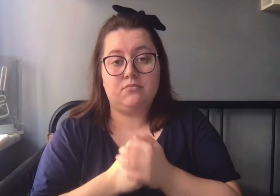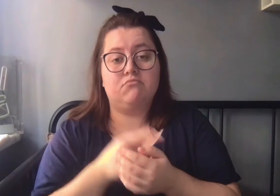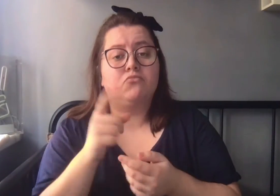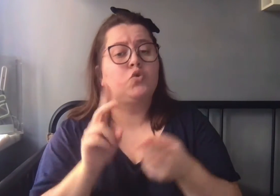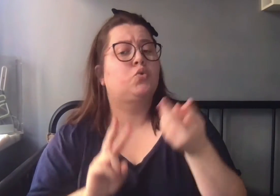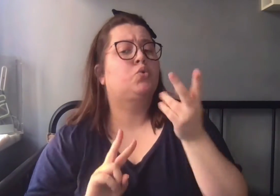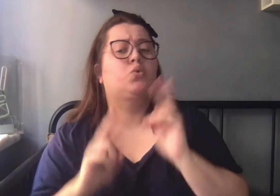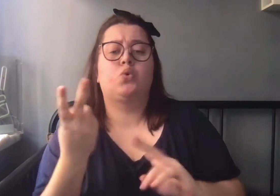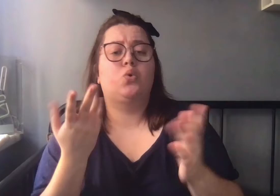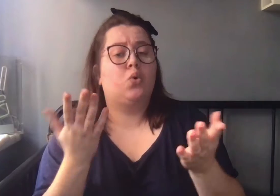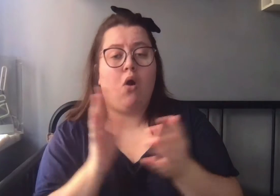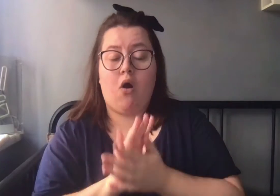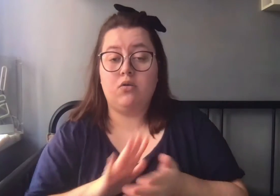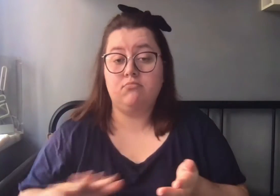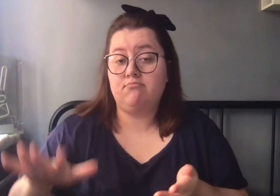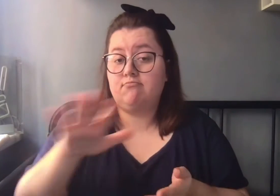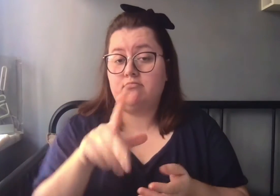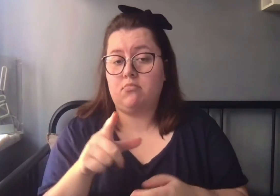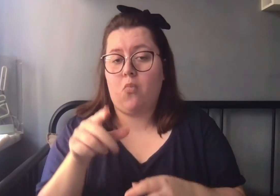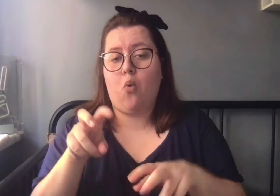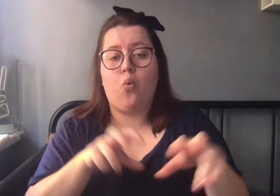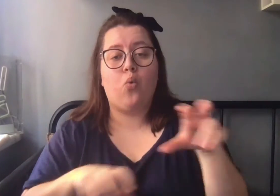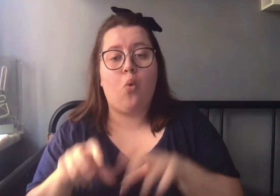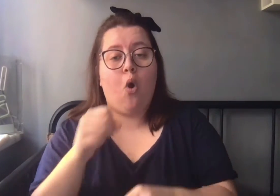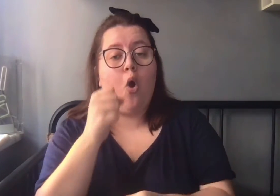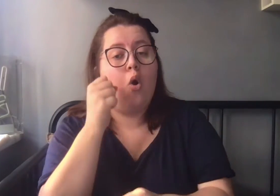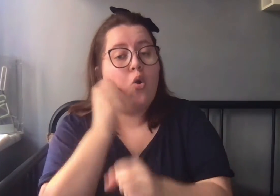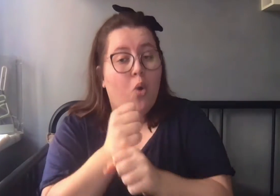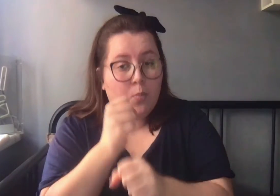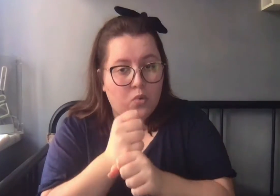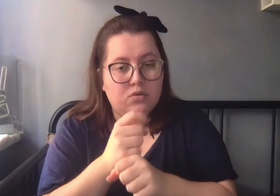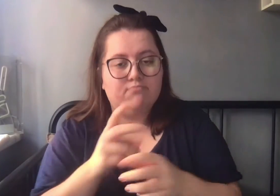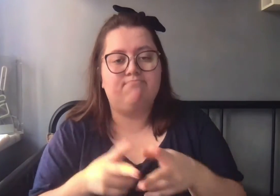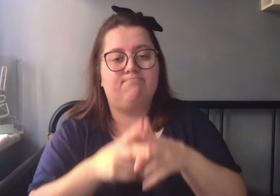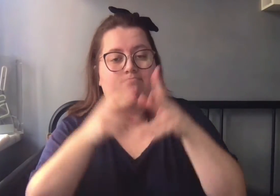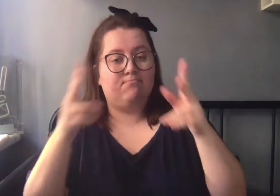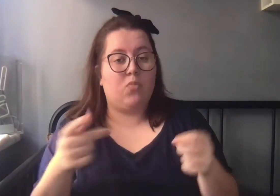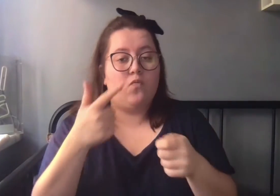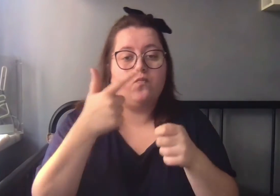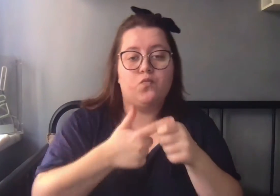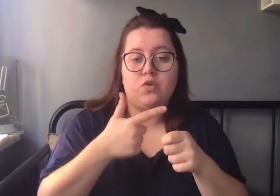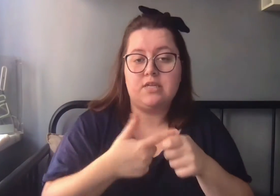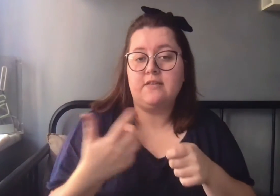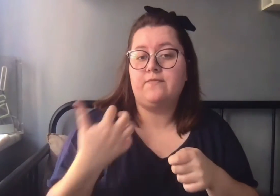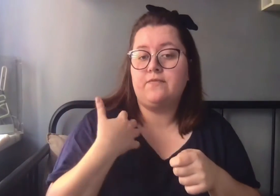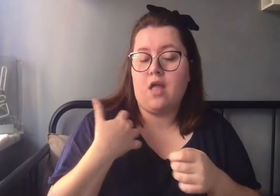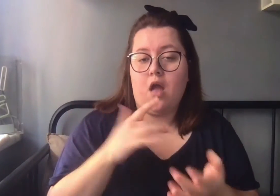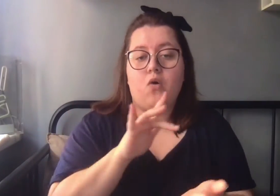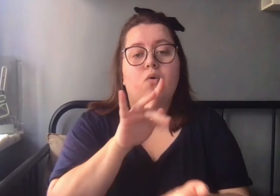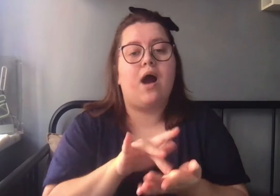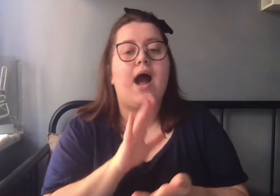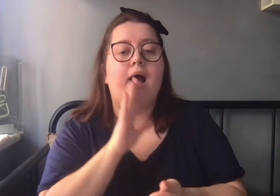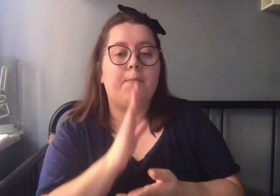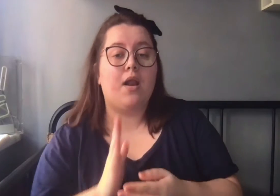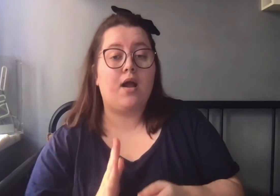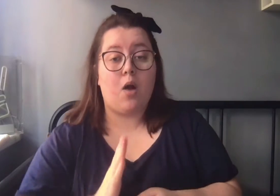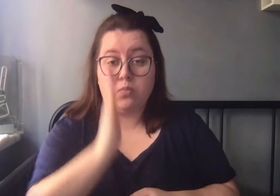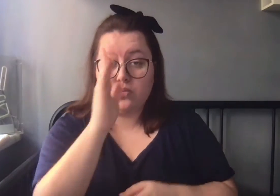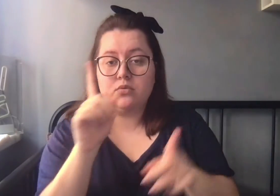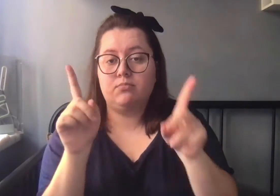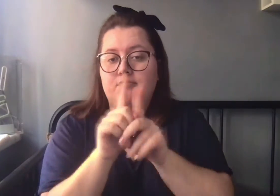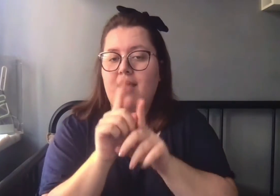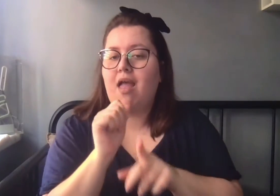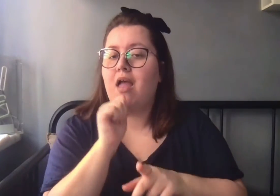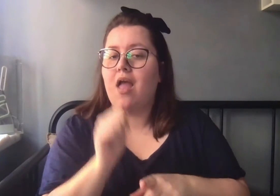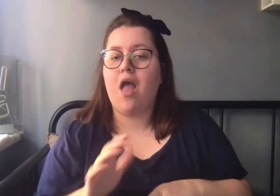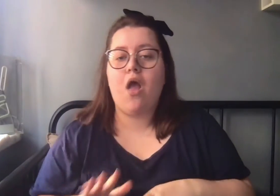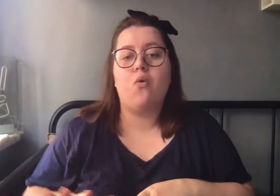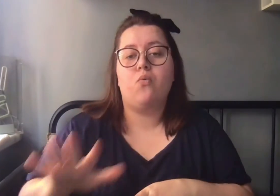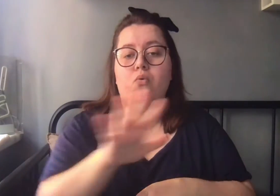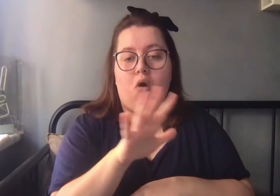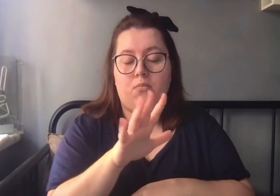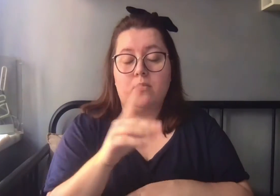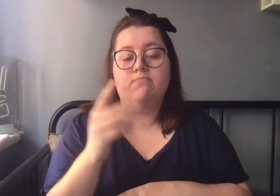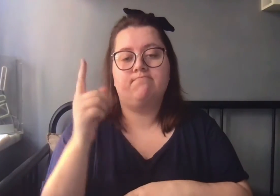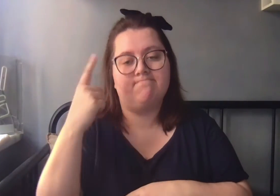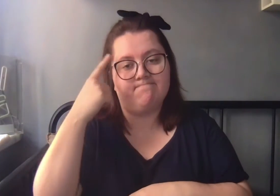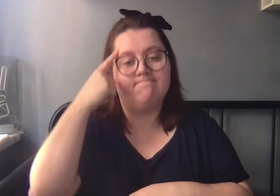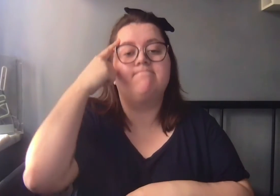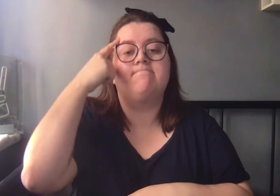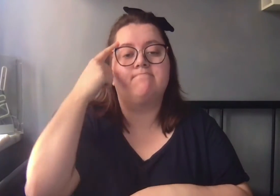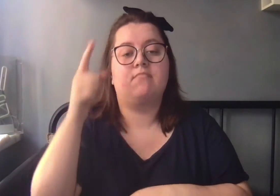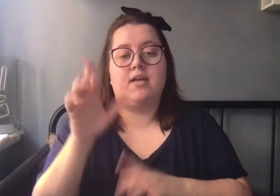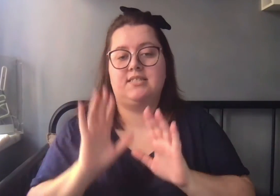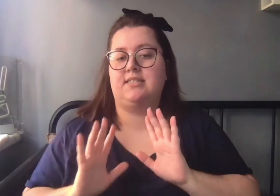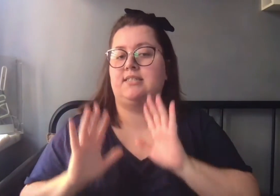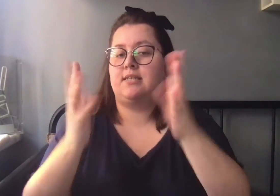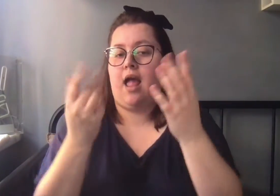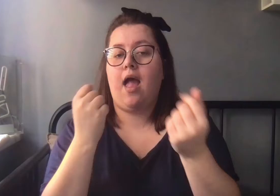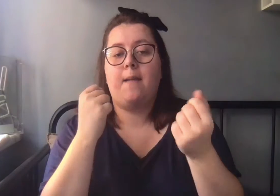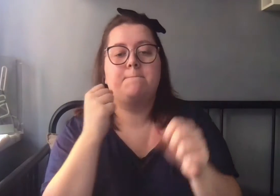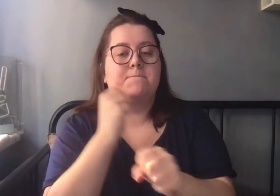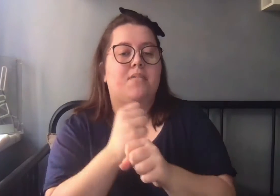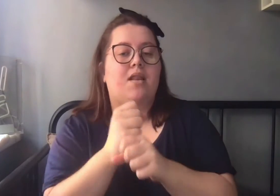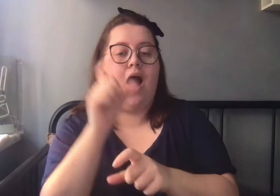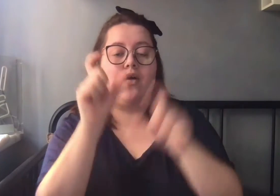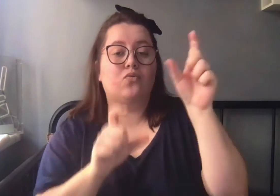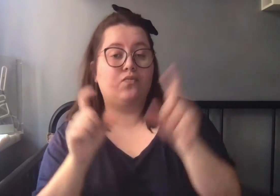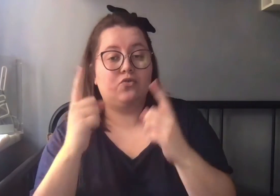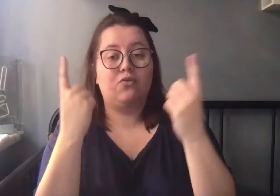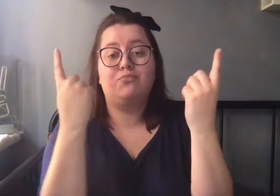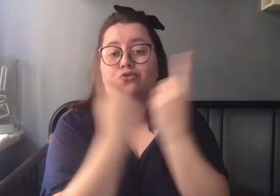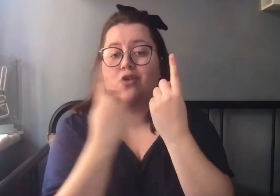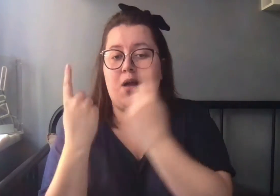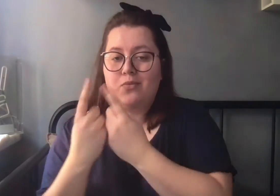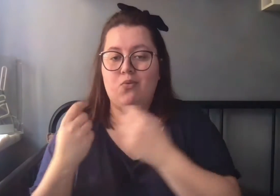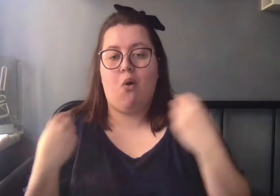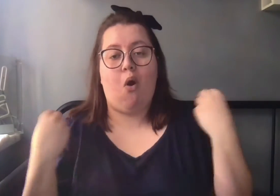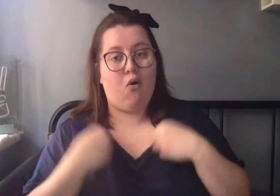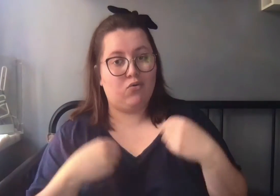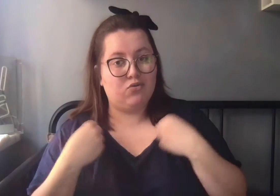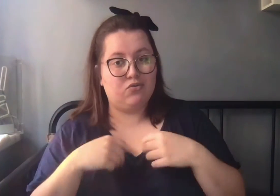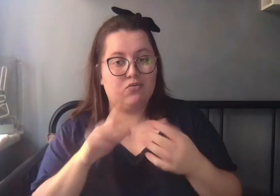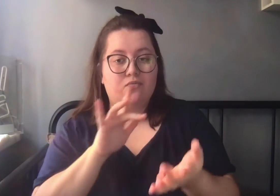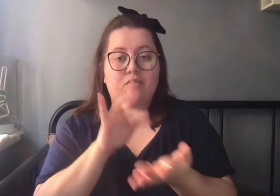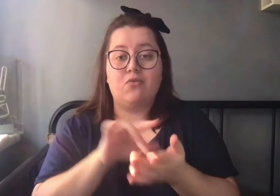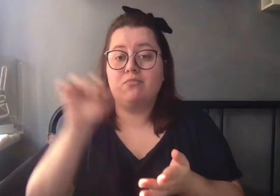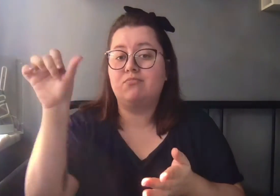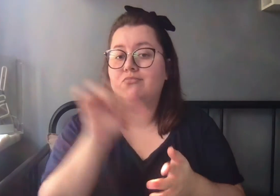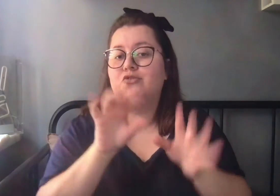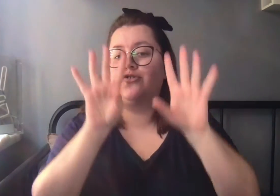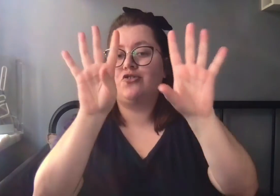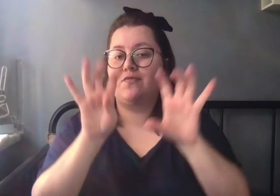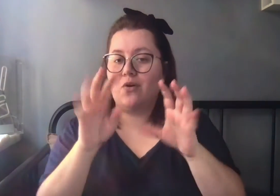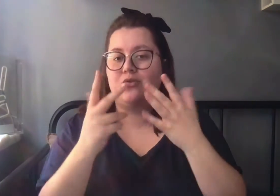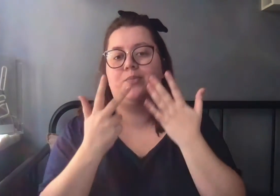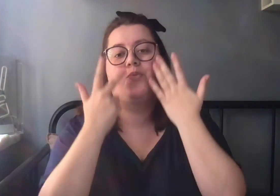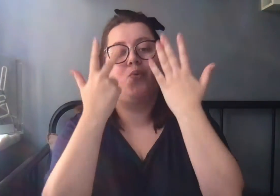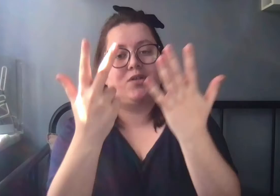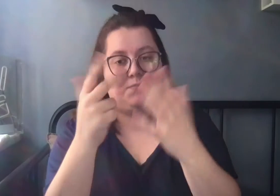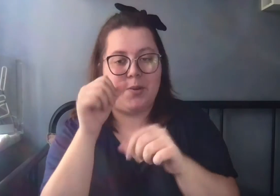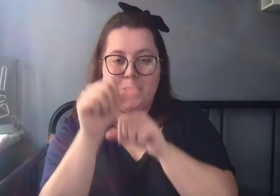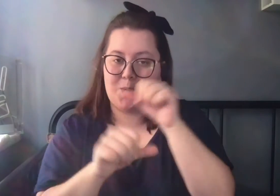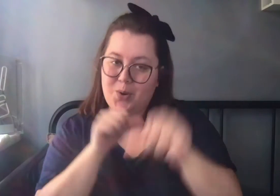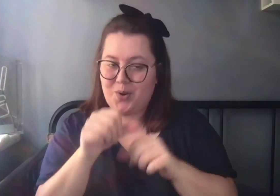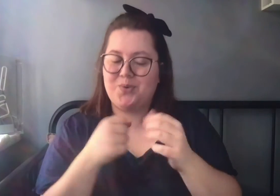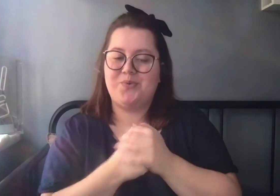Wywodził się z ruchów robotniczych na przełomie dwudziestego wieku w Ameryce Północnej i Europie ku upamiętnieniu strajku pracowników przemysłu odzieżowego w 1908 roku.